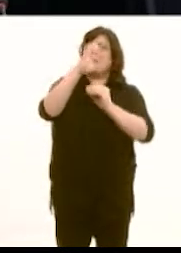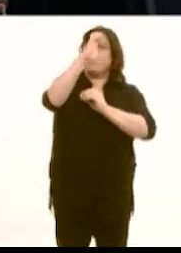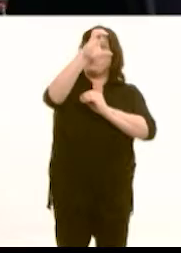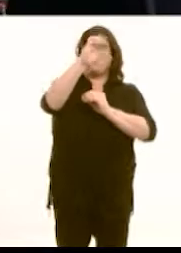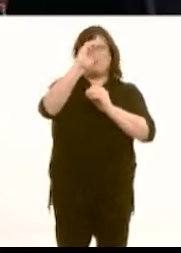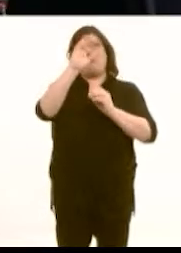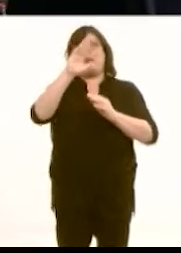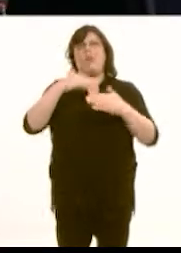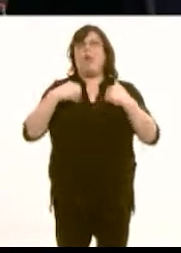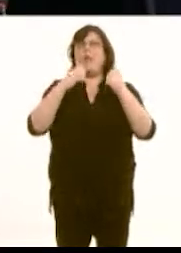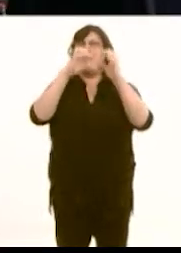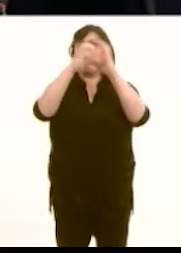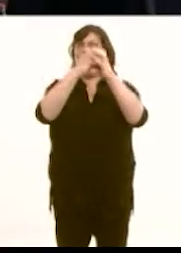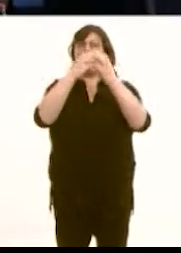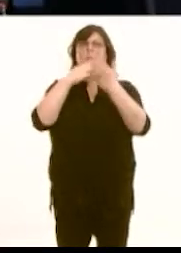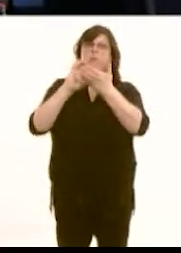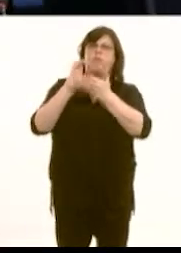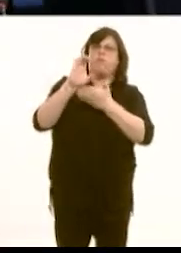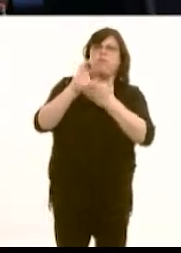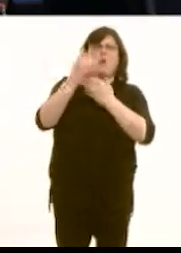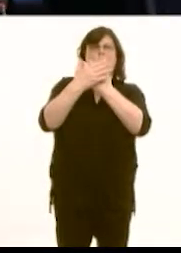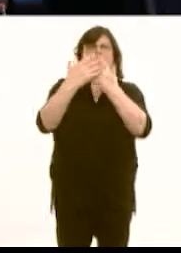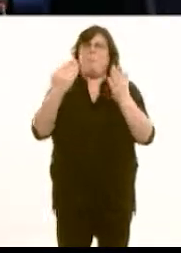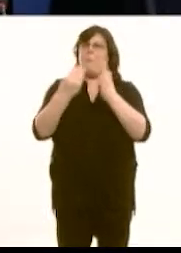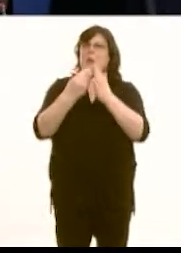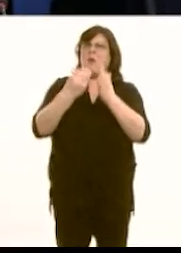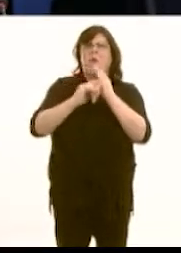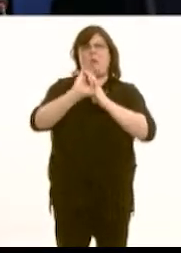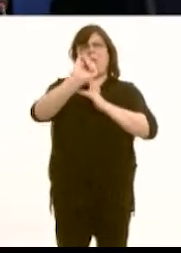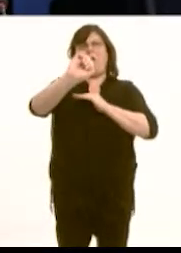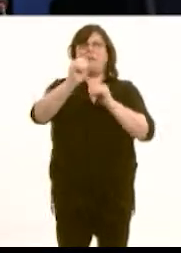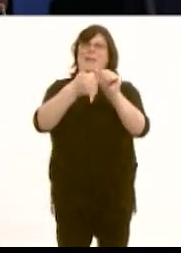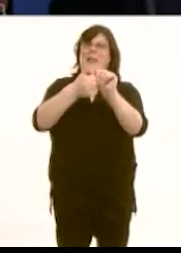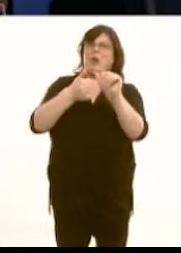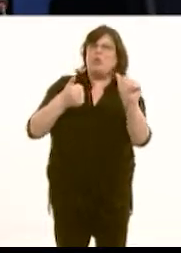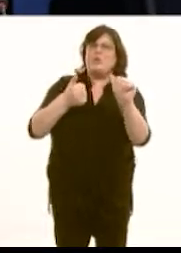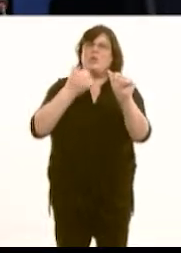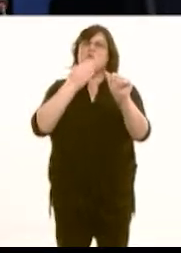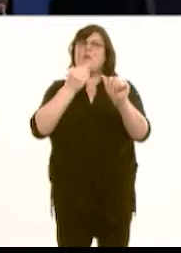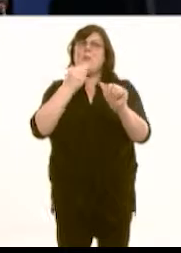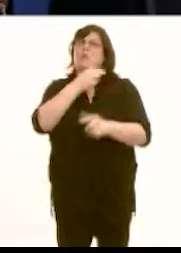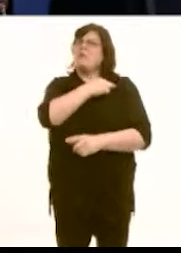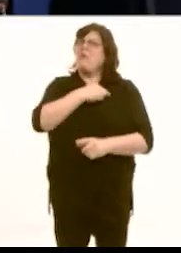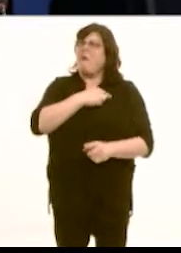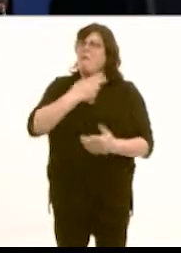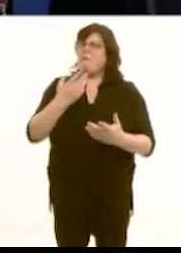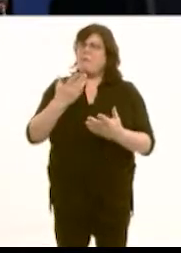Beth mae hynnyín ei ddweud, yn eich barn chi, felly, Brif Weinidog, ynglyn ‚ chyflwr capasiti staffio y gwasanaeth iechyd yng ngogledd Cymru?